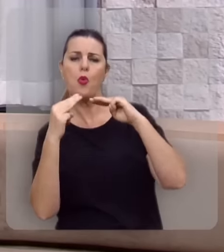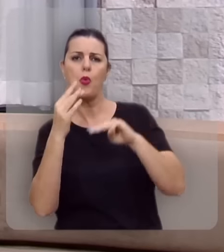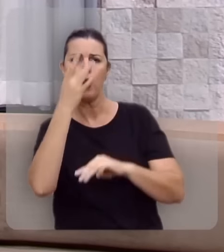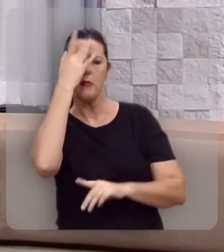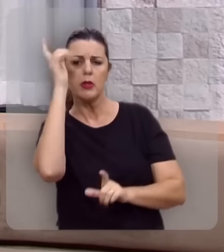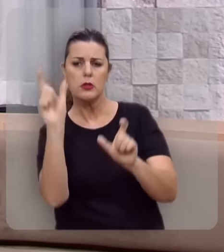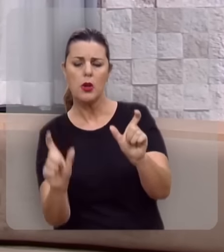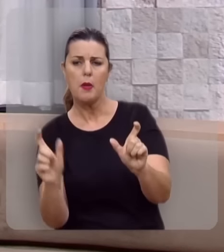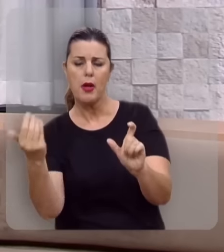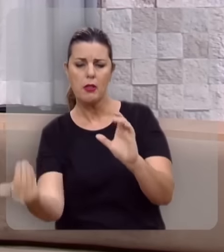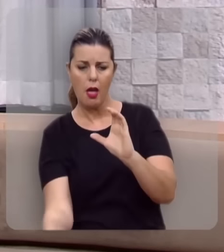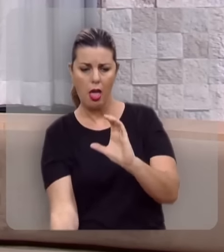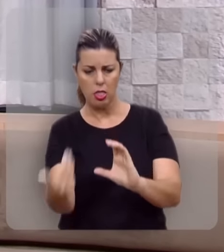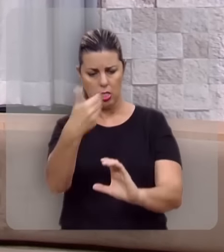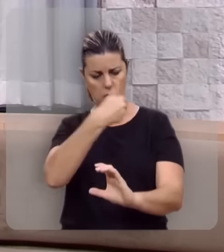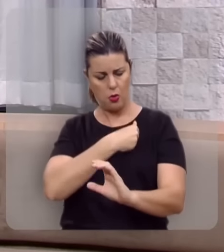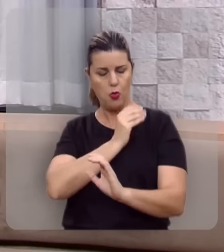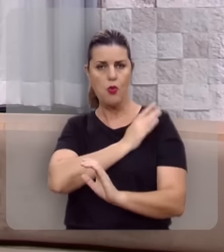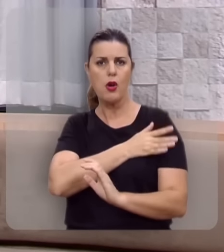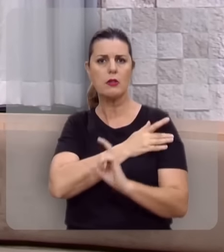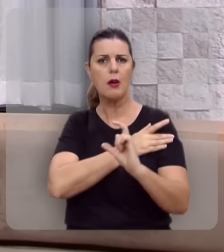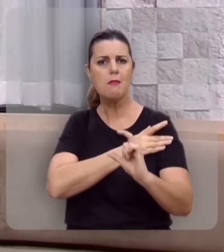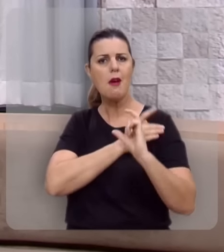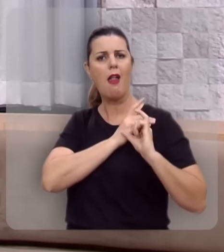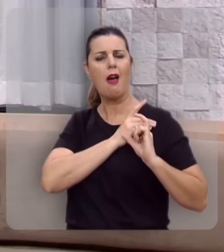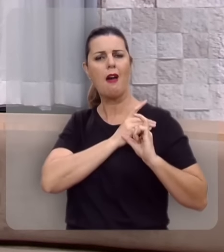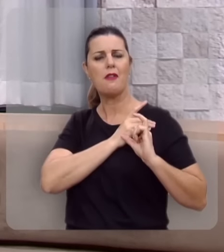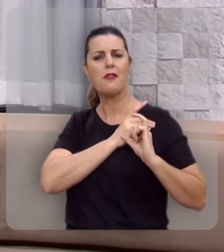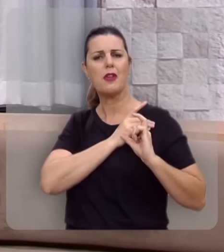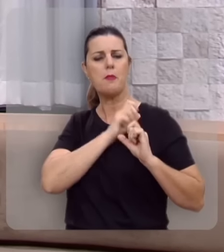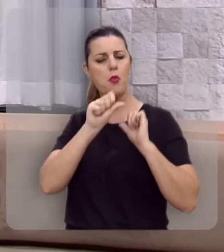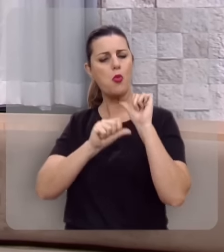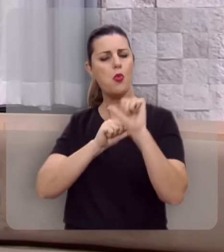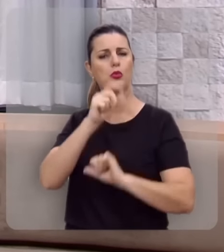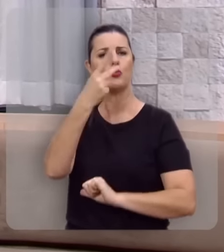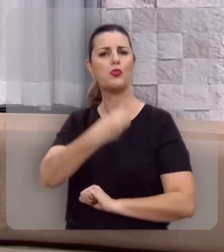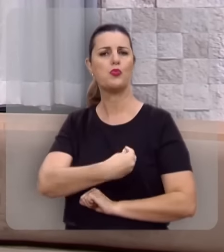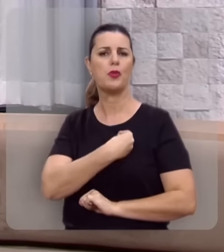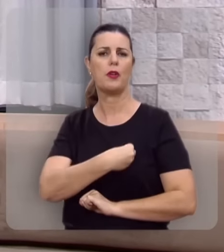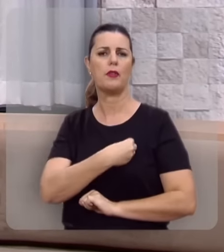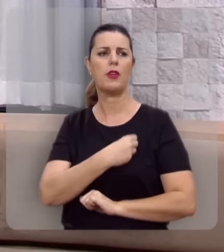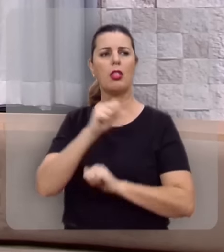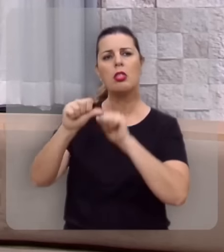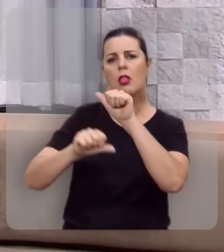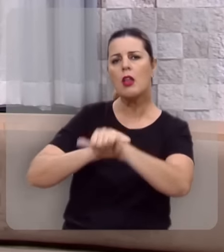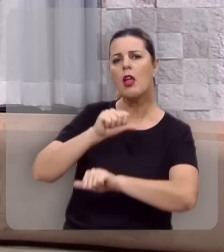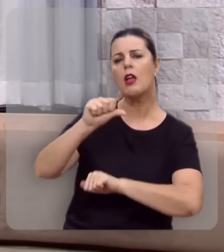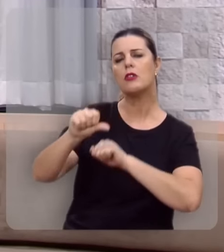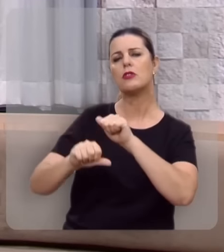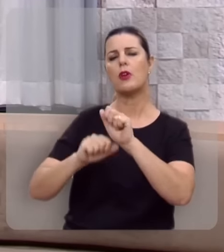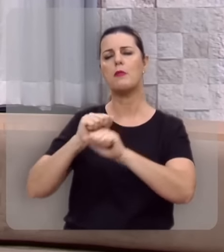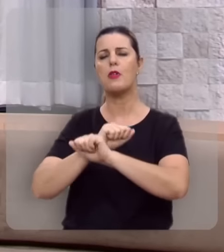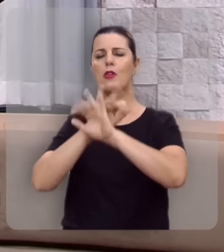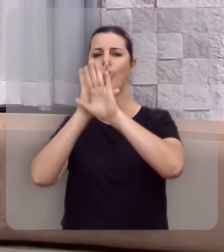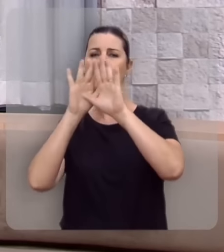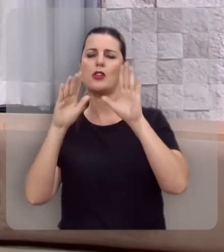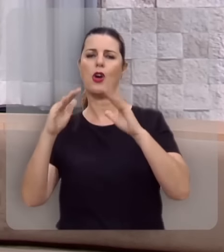repente aquilo entrou no seu coração, mudou sua vida, transformou sua vida, gloriosa chamada,